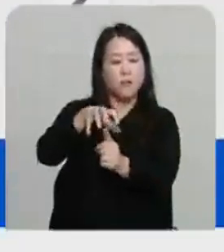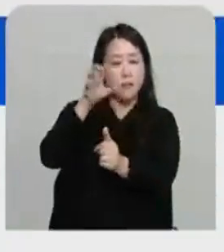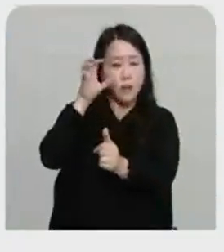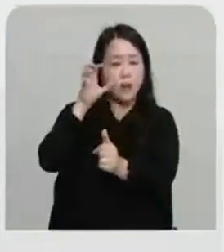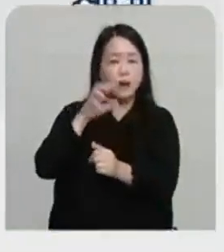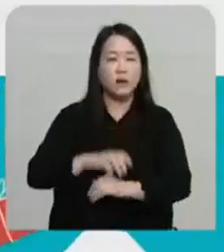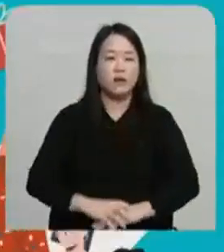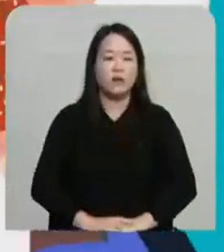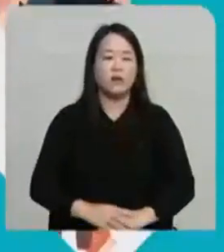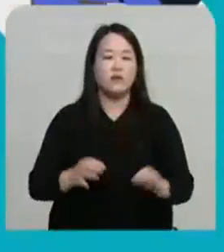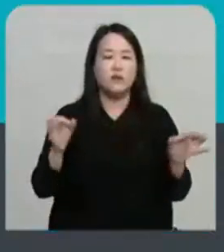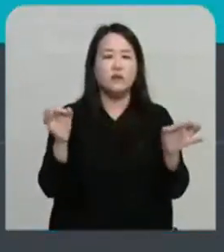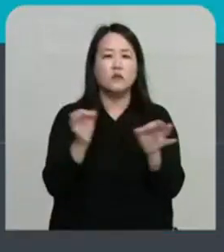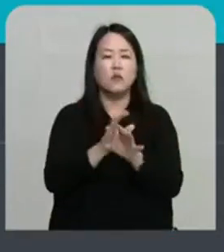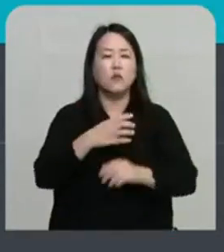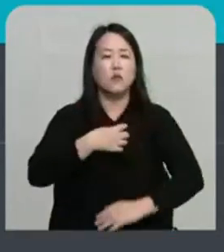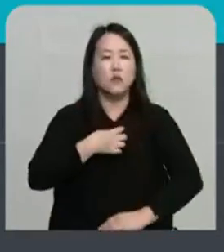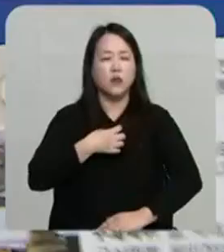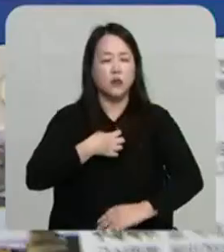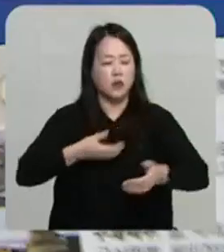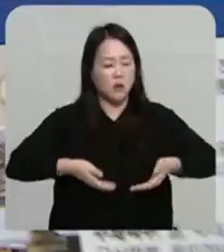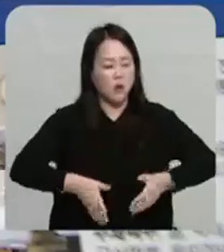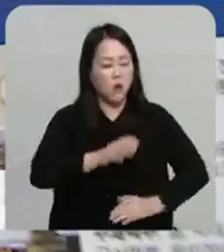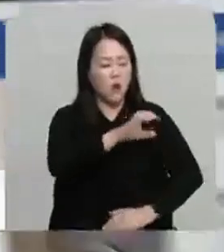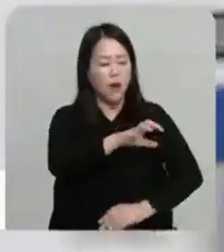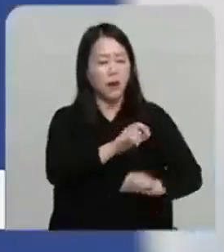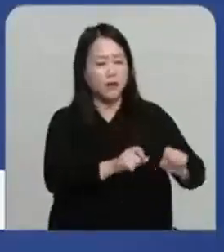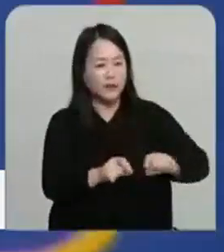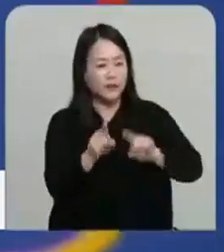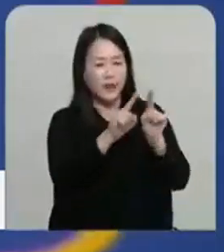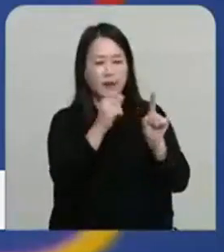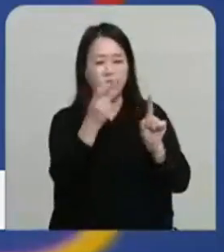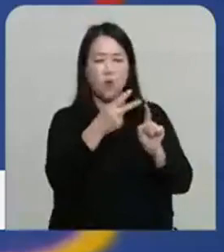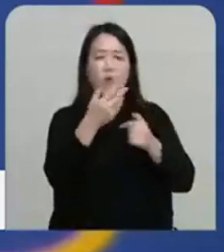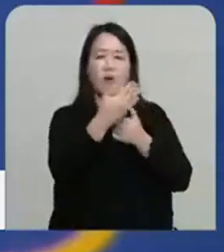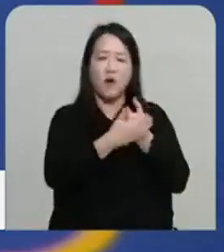소멸 위기에 놓인 고향을 살리고 혜택도 받을 수 있는 고향사랑기부